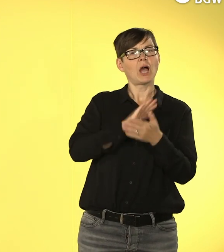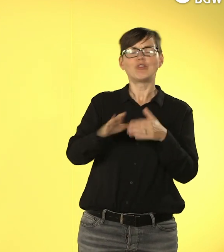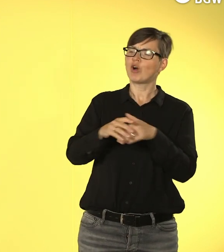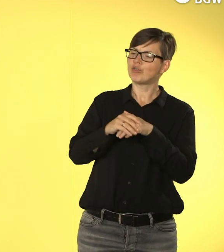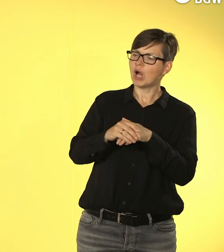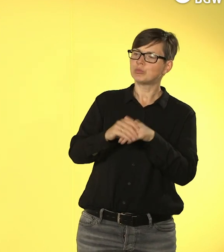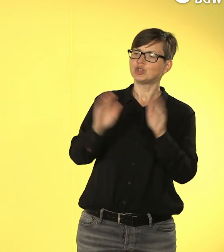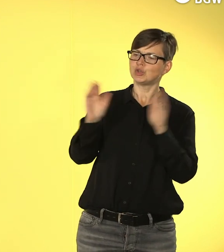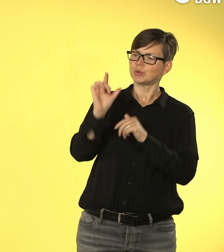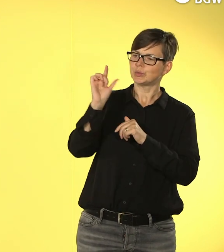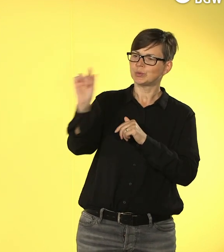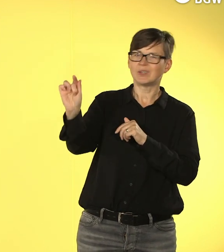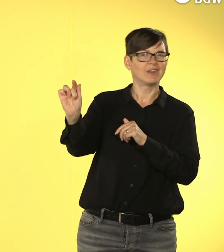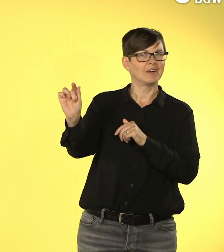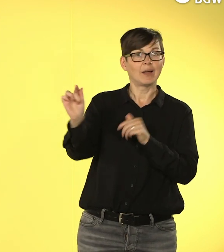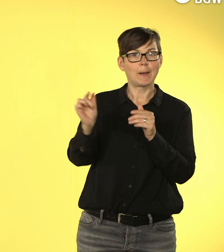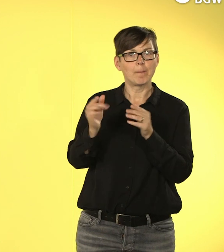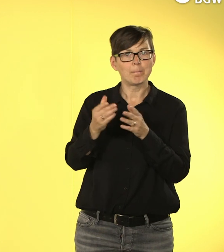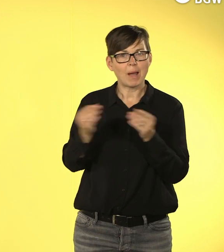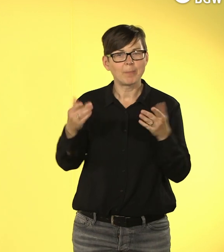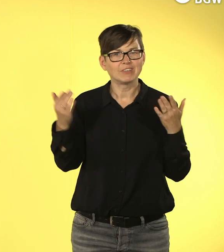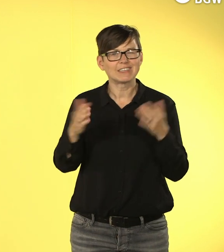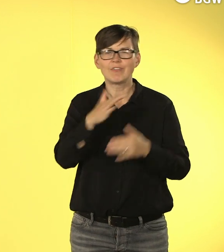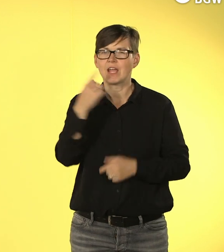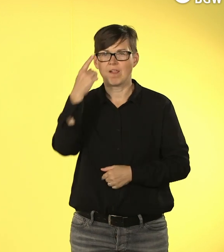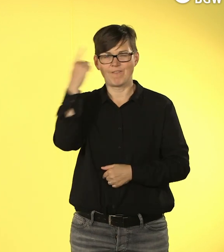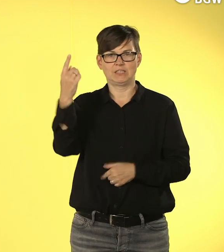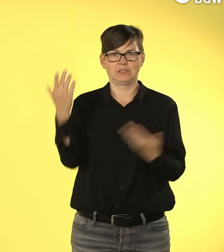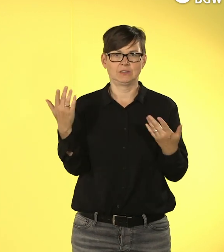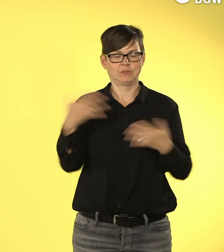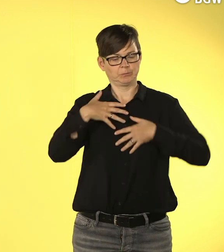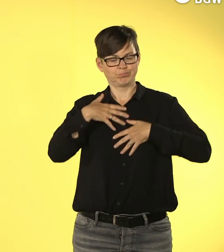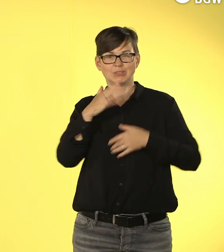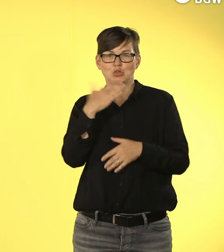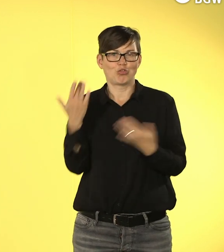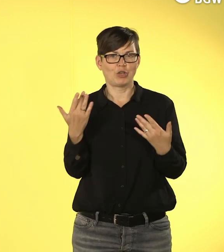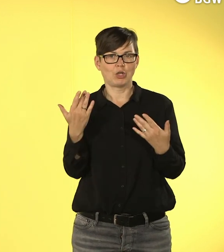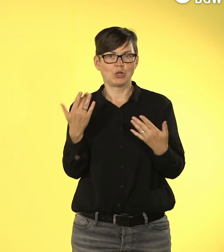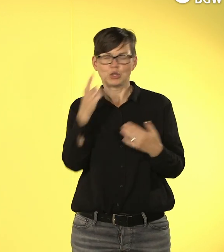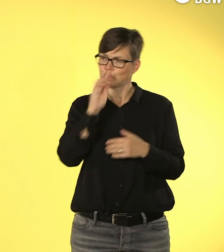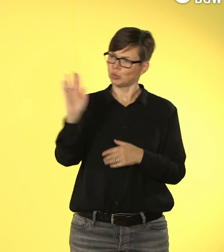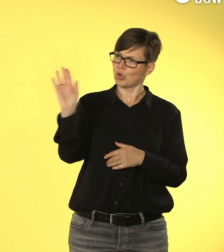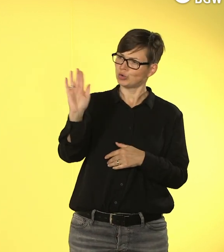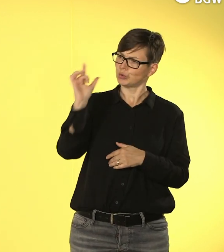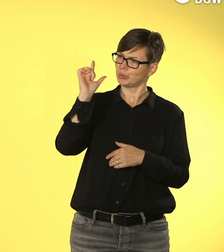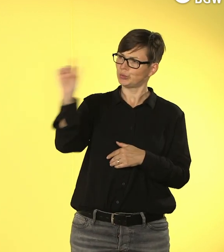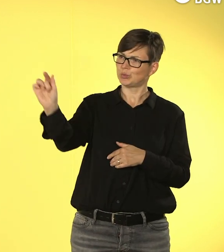Die nehmen sehr viel Wissen mit. Die gehen nicht nur als Personen in Rente.